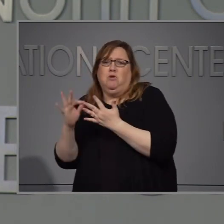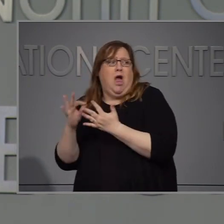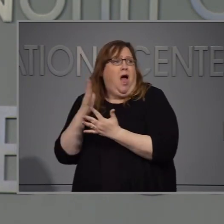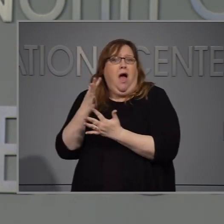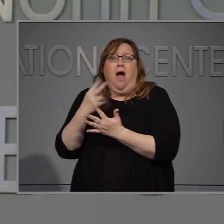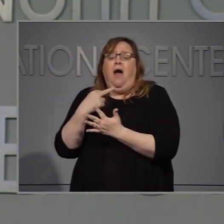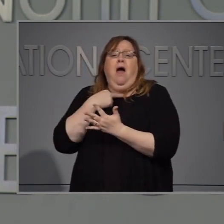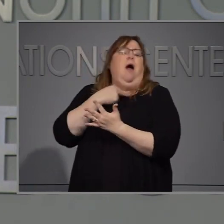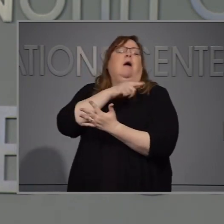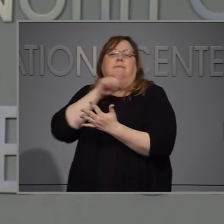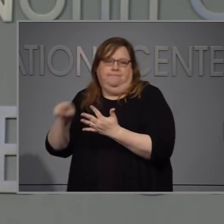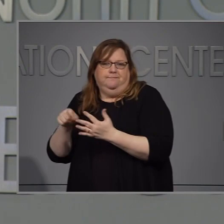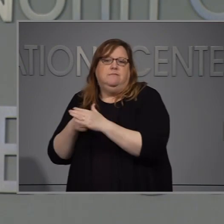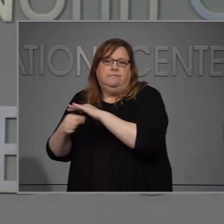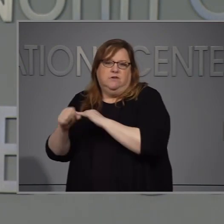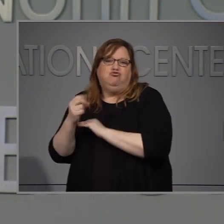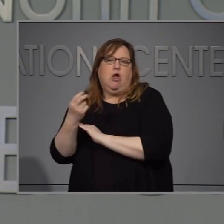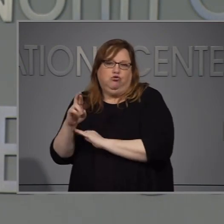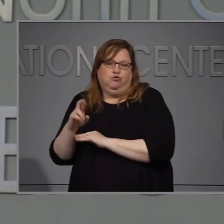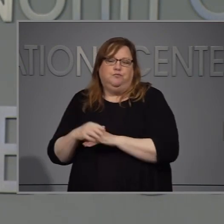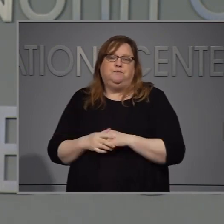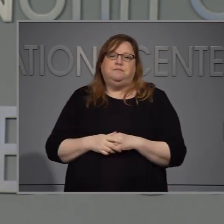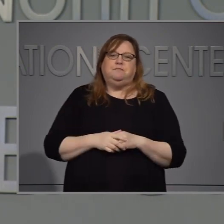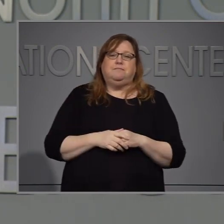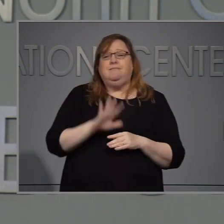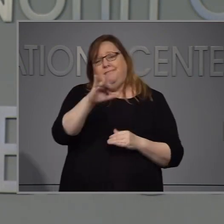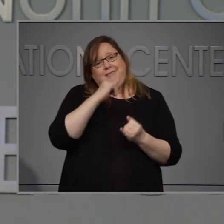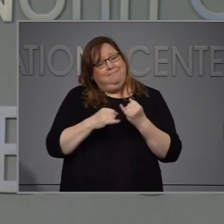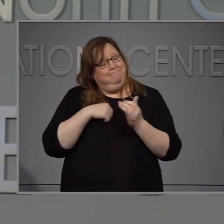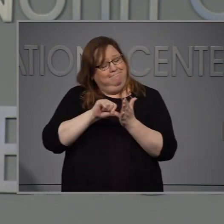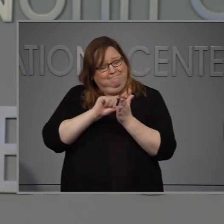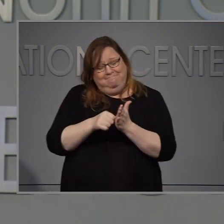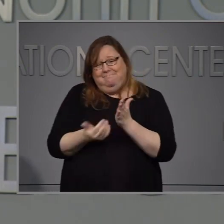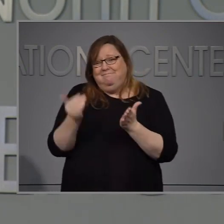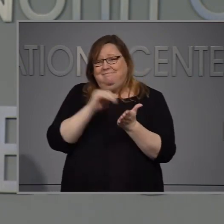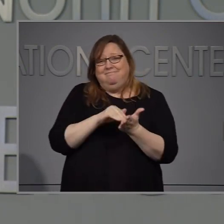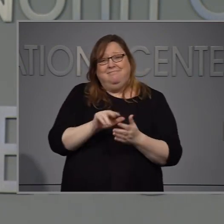ninguna otra opción, pero deben ser considerados como una opción de último recurso y por